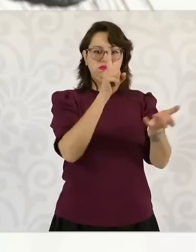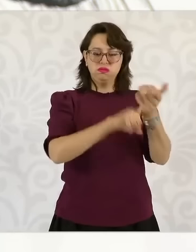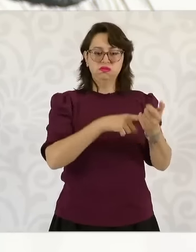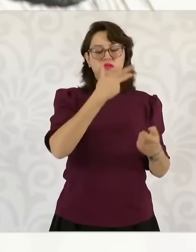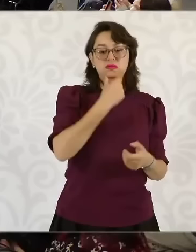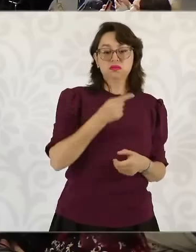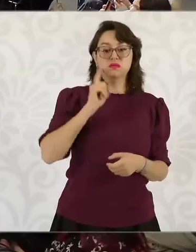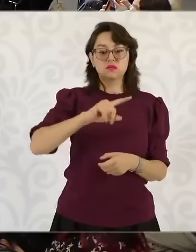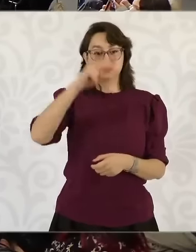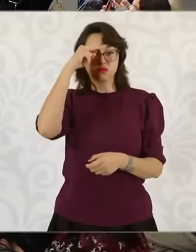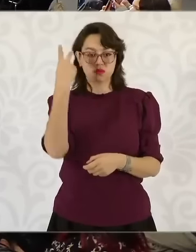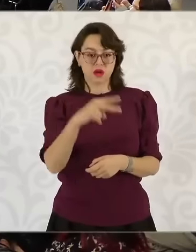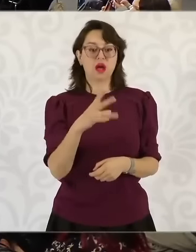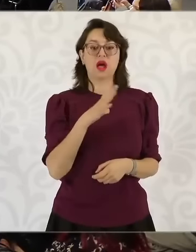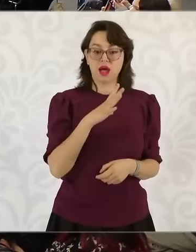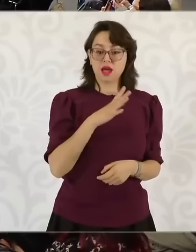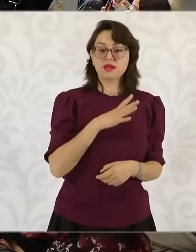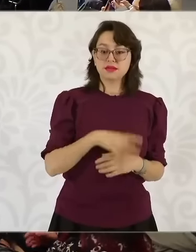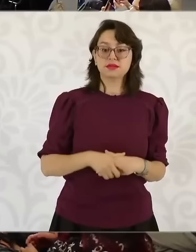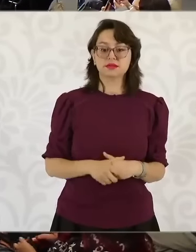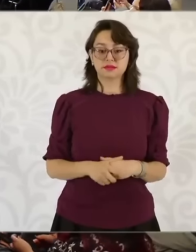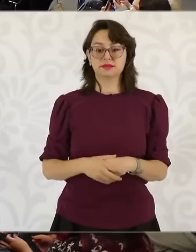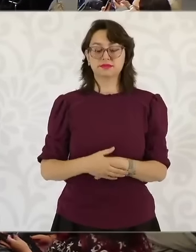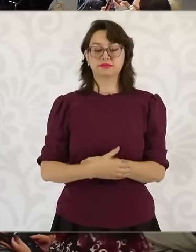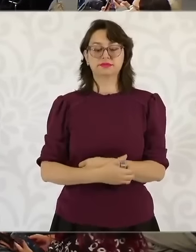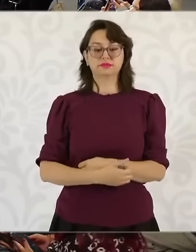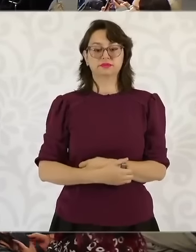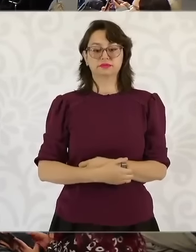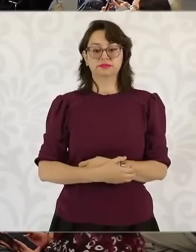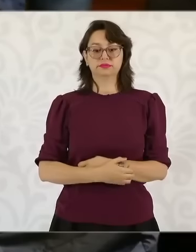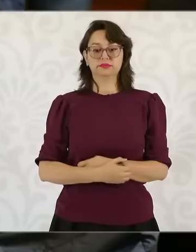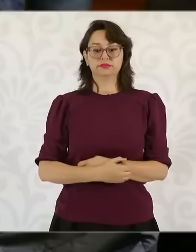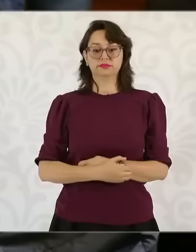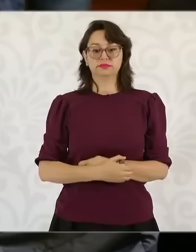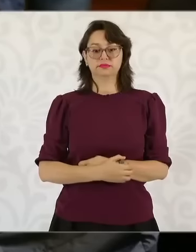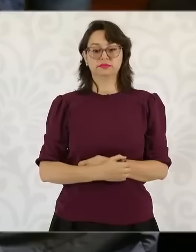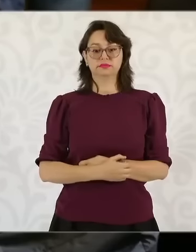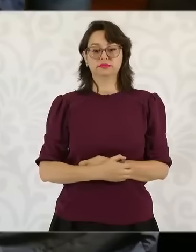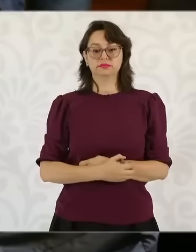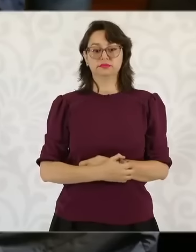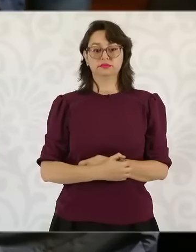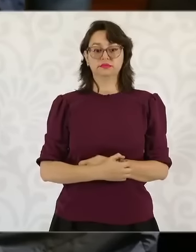y mexicanos de diversas generaciones sí una buena idea conocer bueno en un próximo estudio conocer